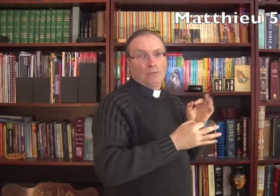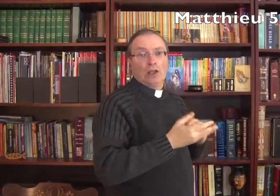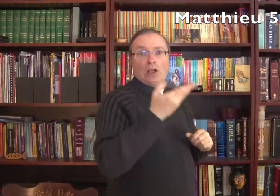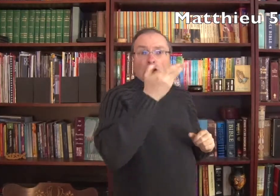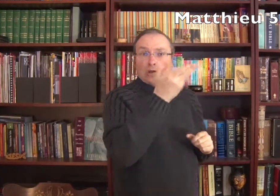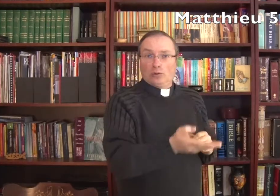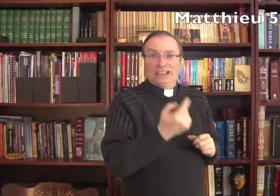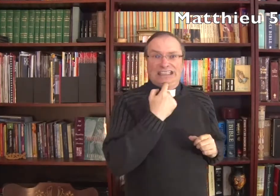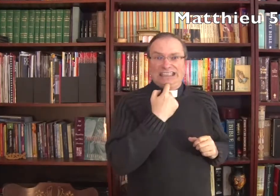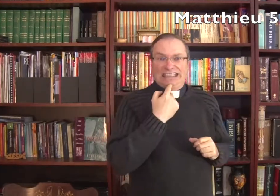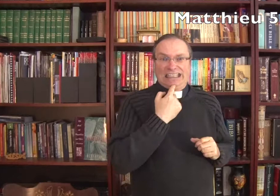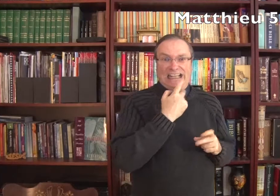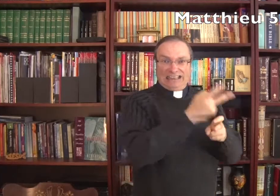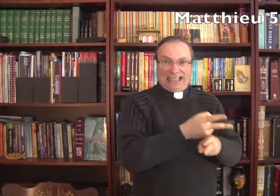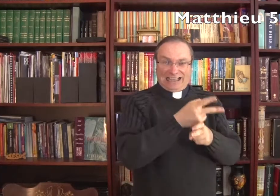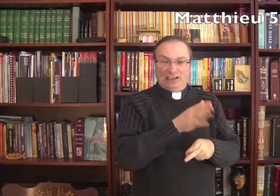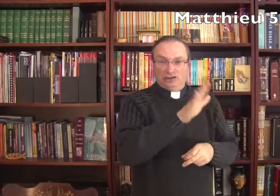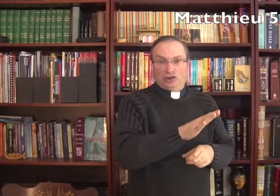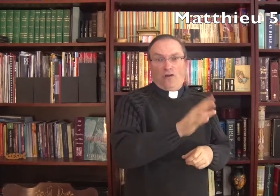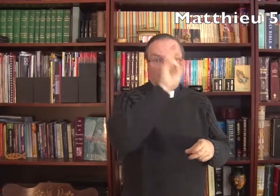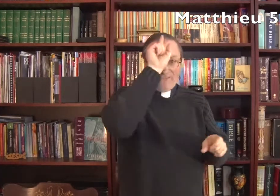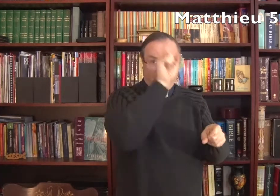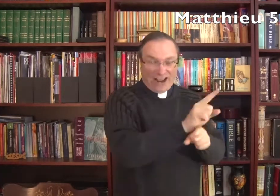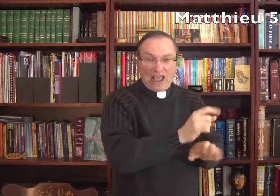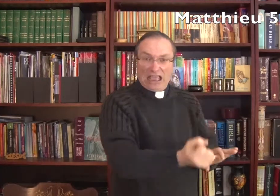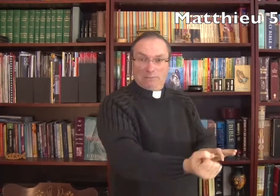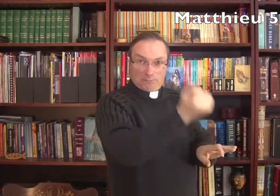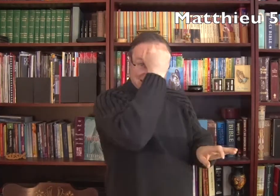celui qui traite son frère d’imbécile